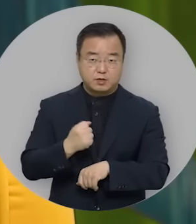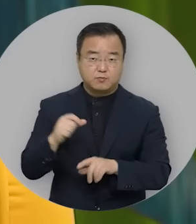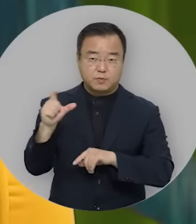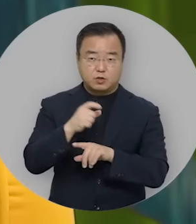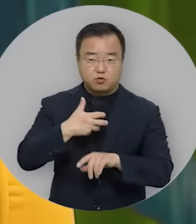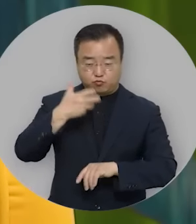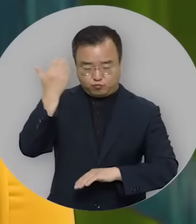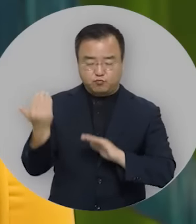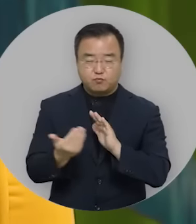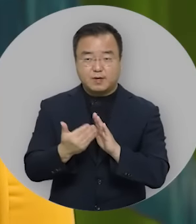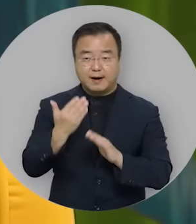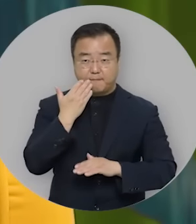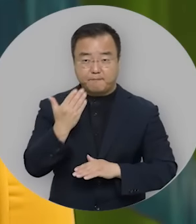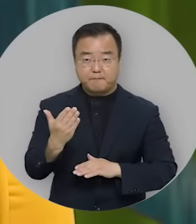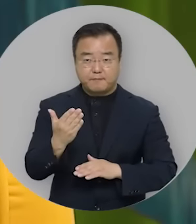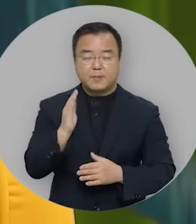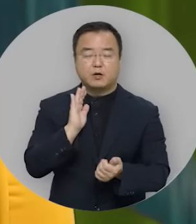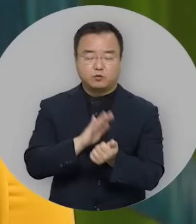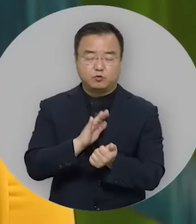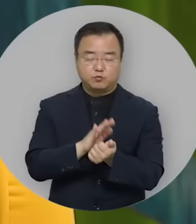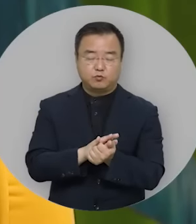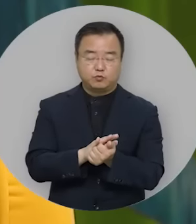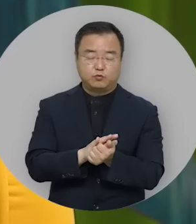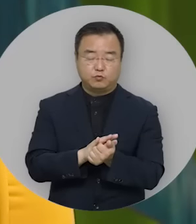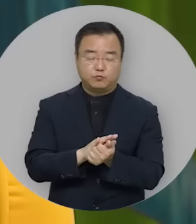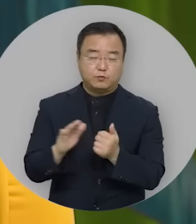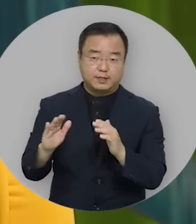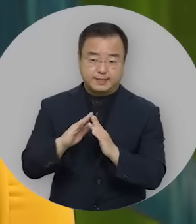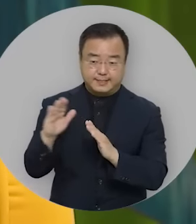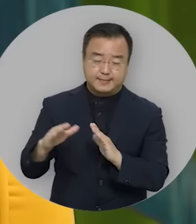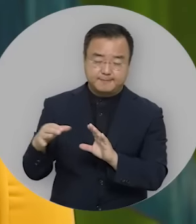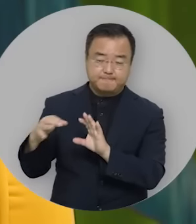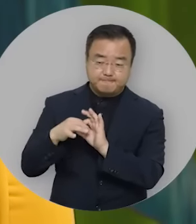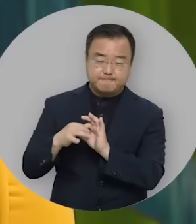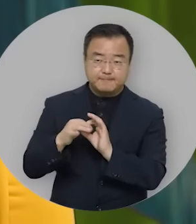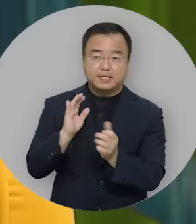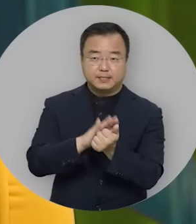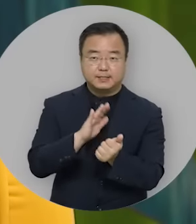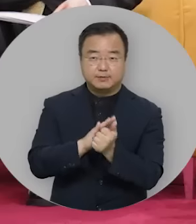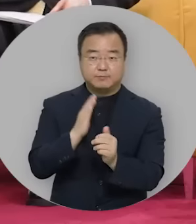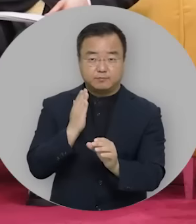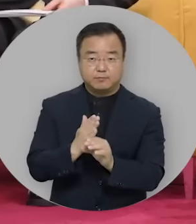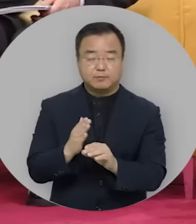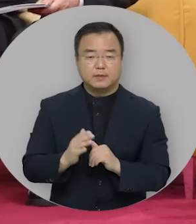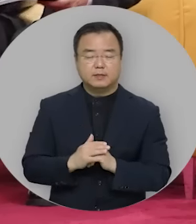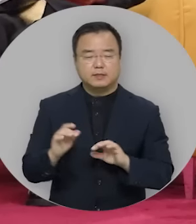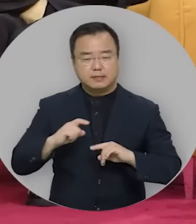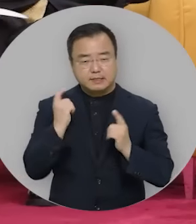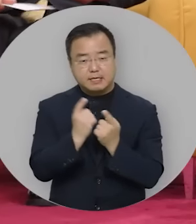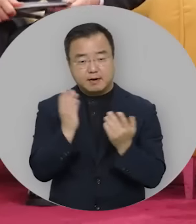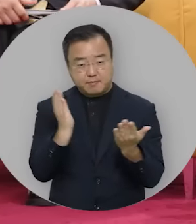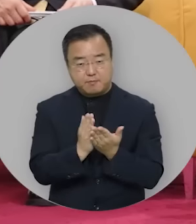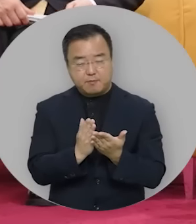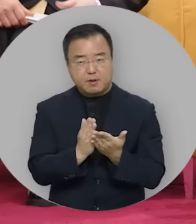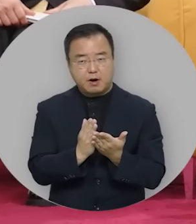꿈을 실현할 수 있도록 우리 학교에서 적극적으로 가정과 연계해서 지도하고 있습니다. 이렇게 개별 맞춤형 특수교육을 통해서